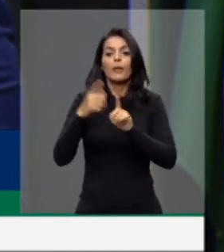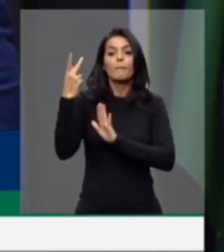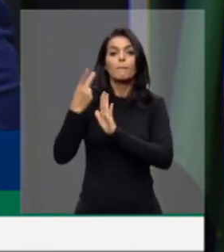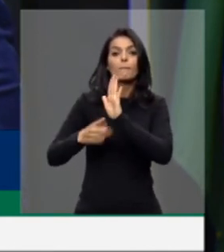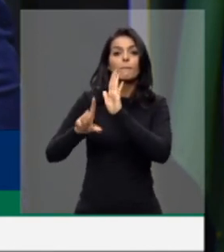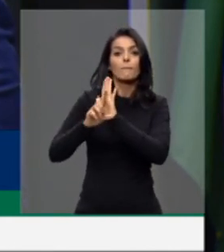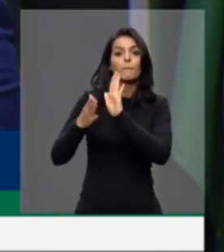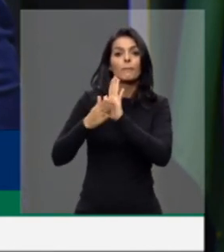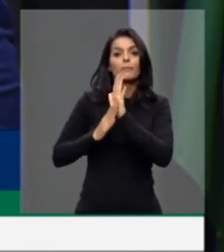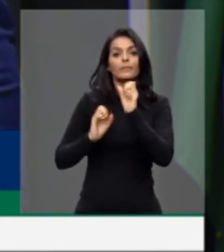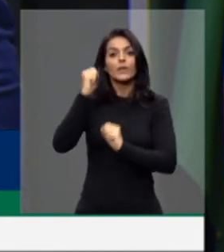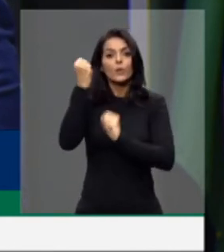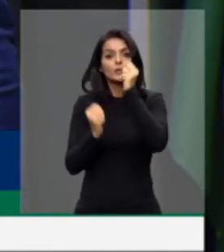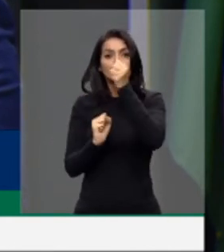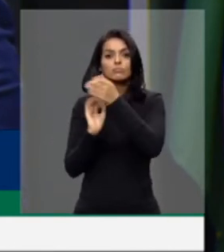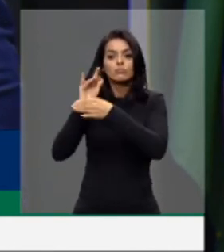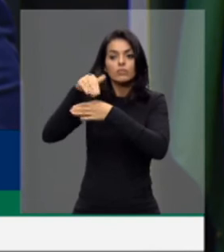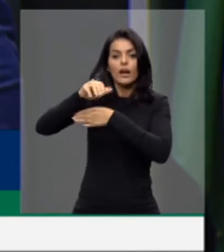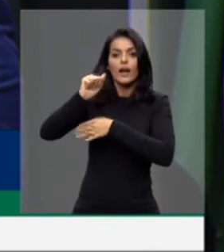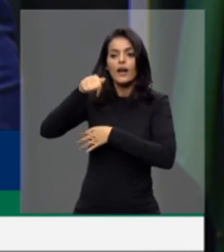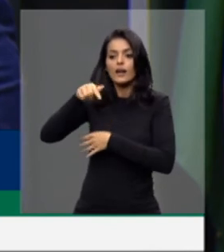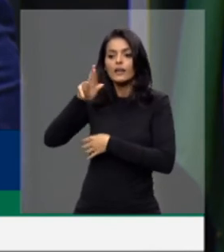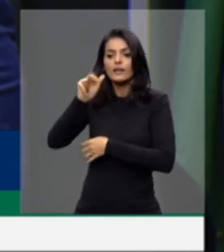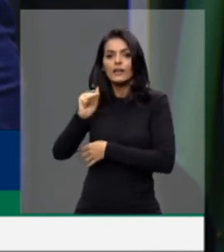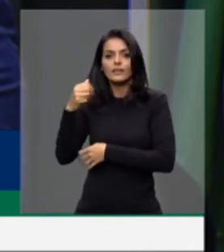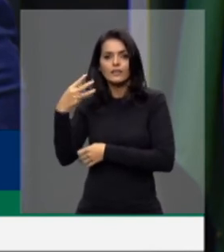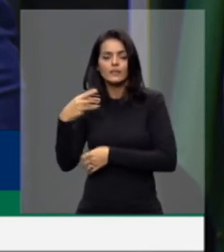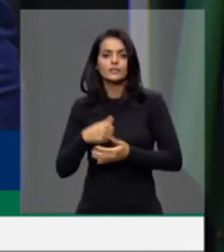APERFEIÇOAMENTO DO ARCABOUÇO LEGAL DO SETOR ELÉTRICO E NA VIABILIDADE DO PROJETO DA